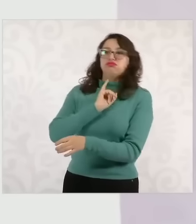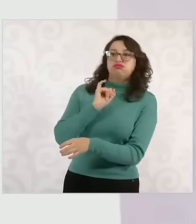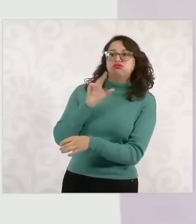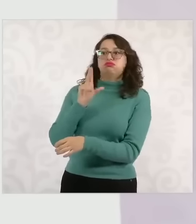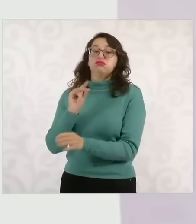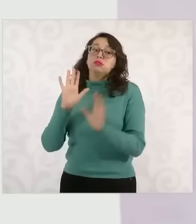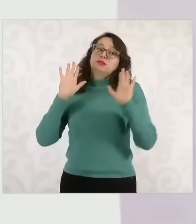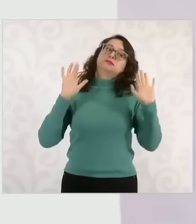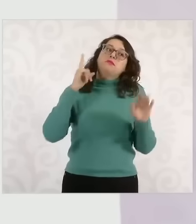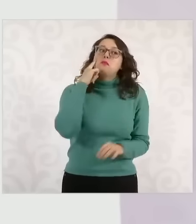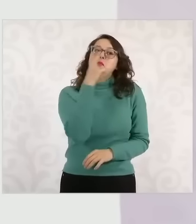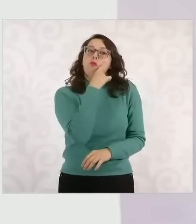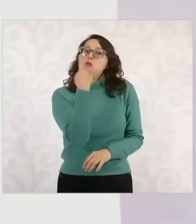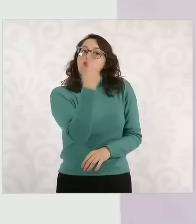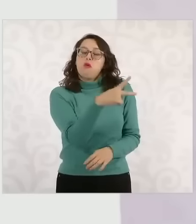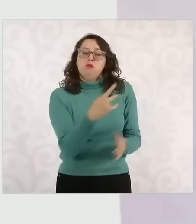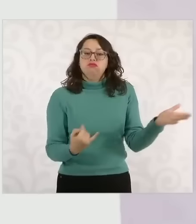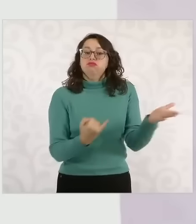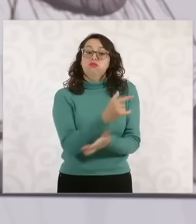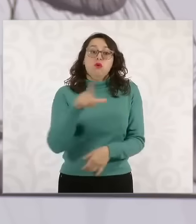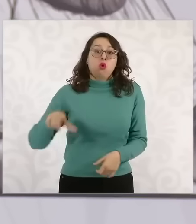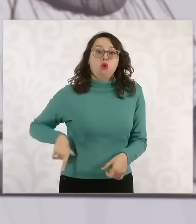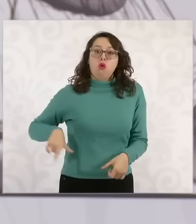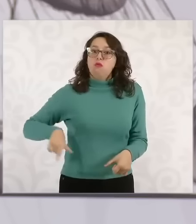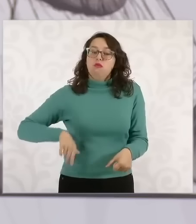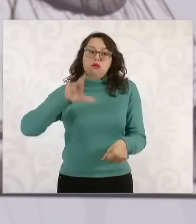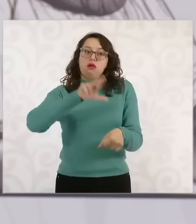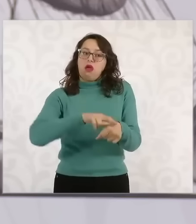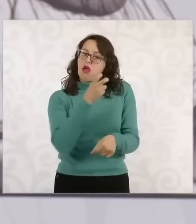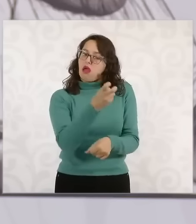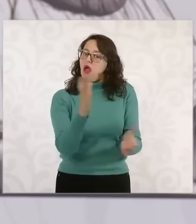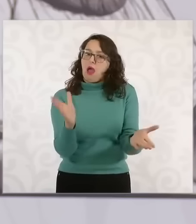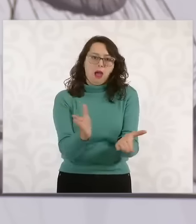va a depender de cada gobernador. De todas maneras, nuestro objetivo es que todas las